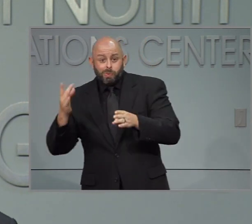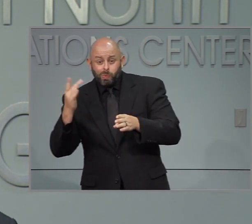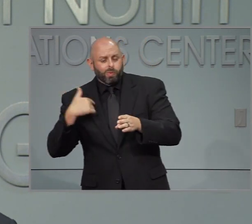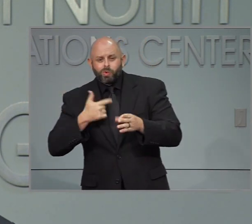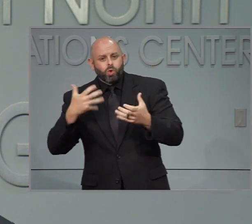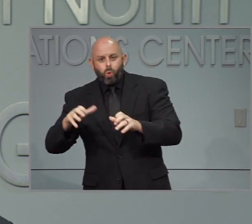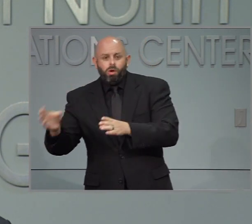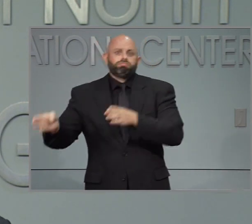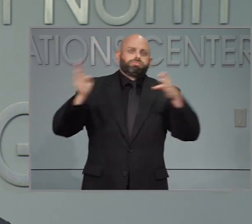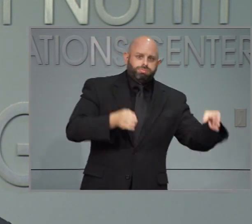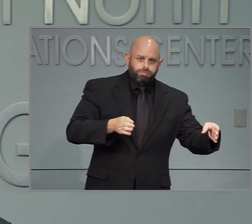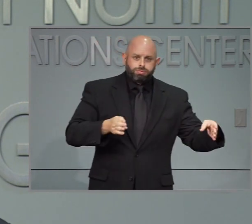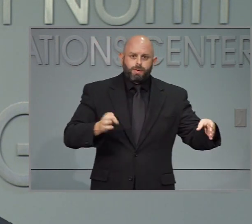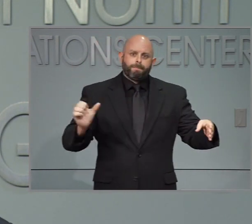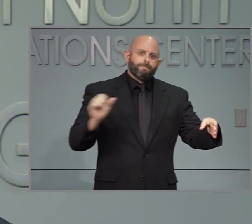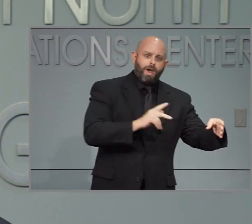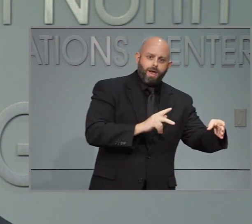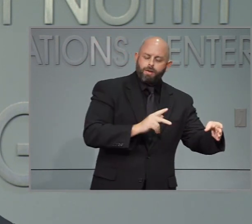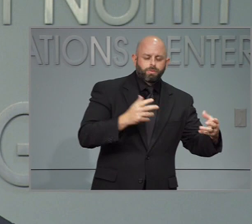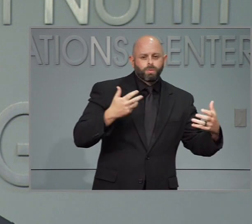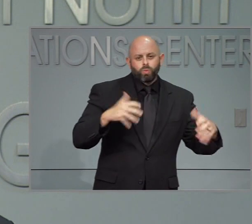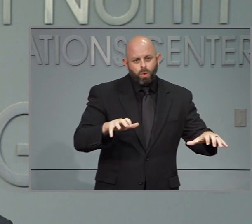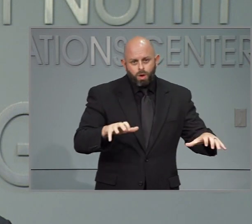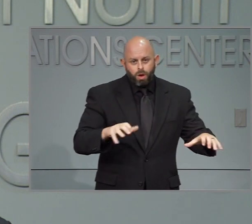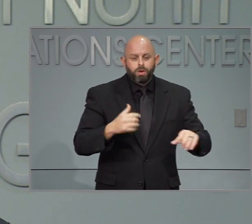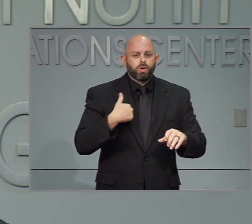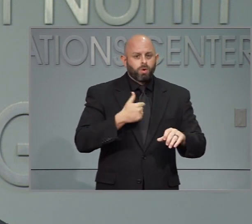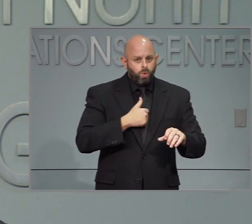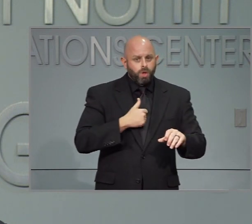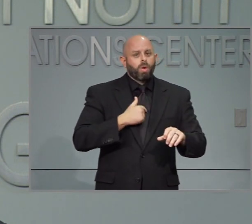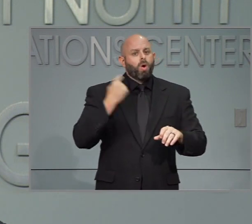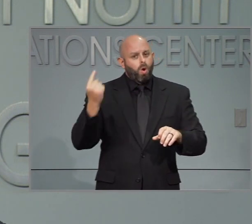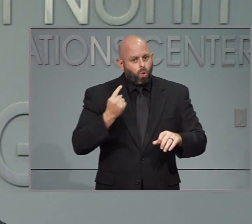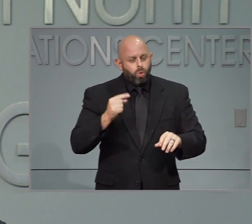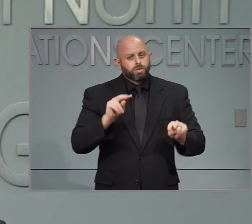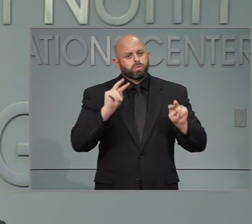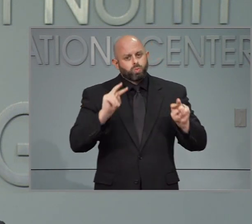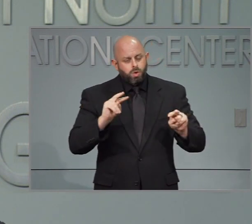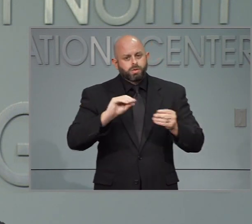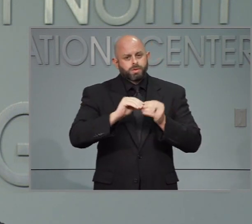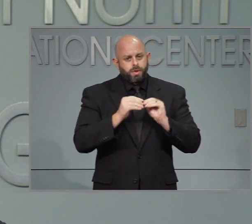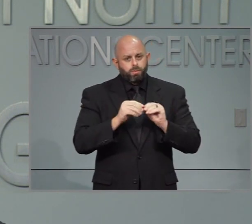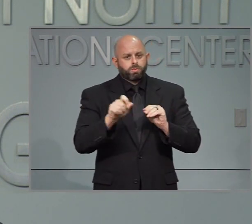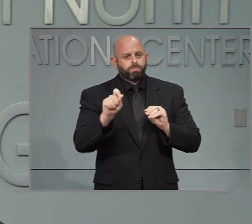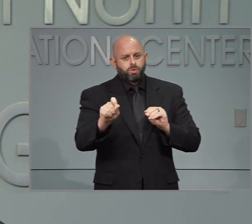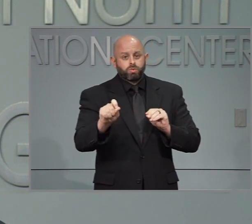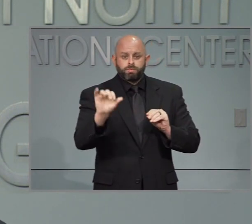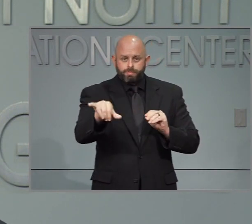queremos retroceder, no queremos asociar ninguno de los indicadores.